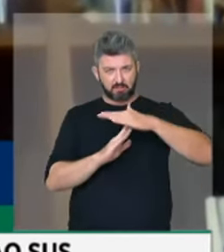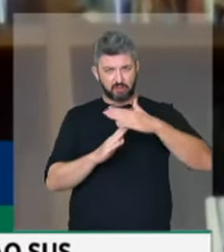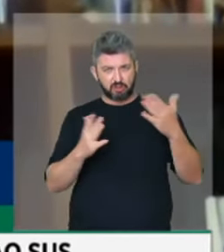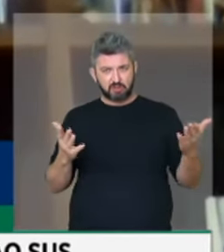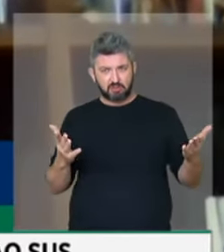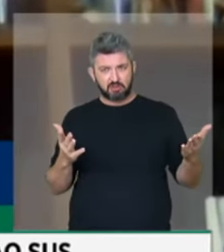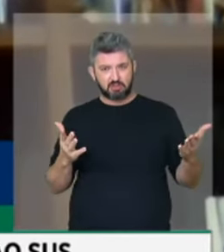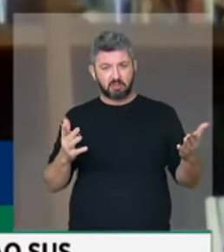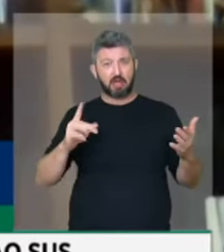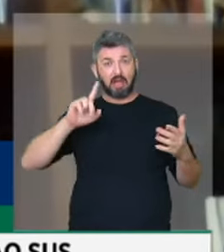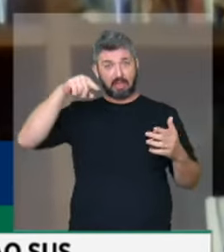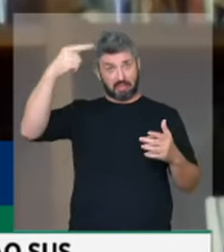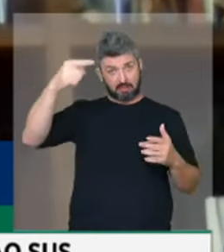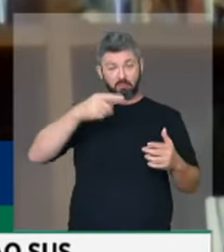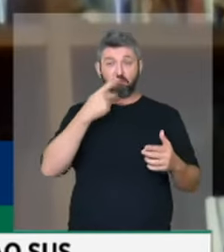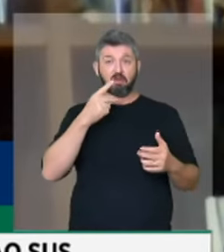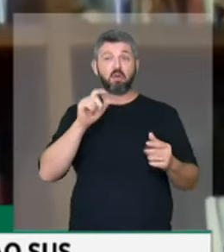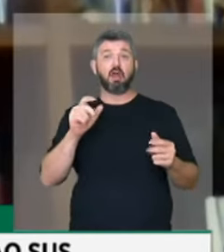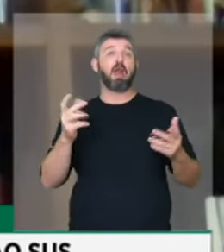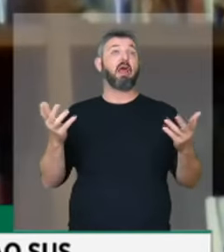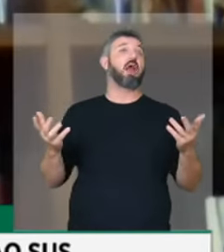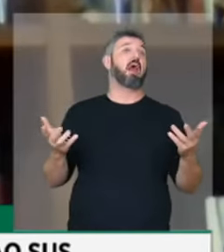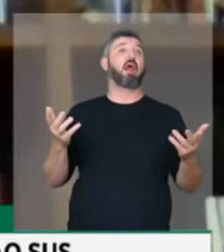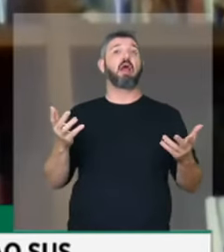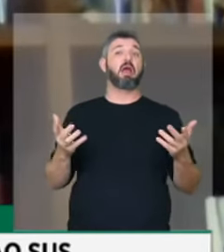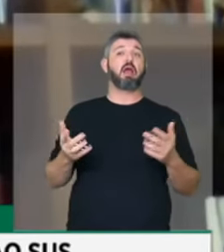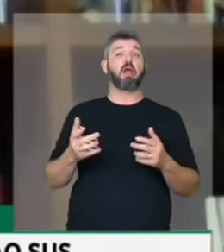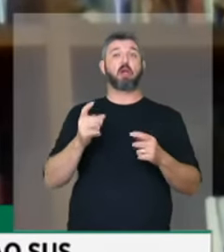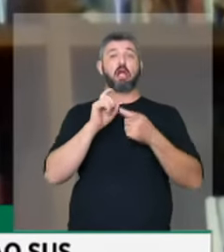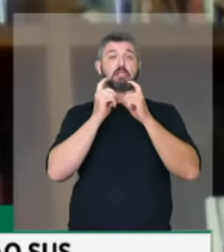DEPOIS DIZER QUE O GESTOR ESTADUAL É QUE VAI VER ISSO? NÃO É VERDADE. QUANDO ABRIR